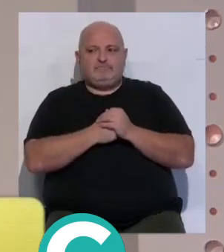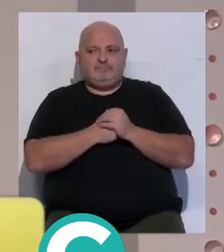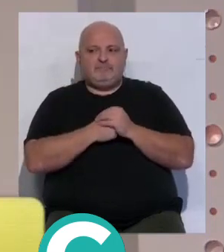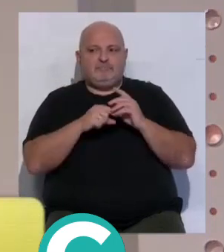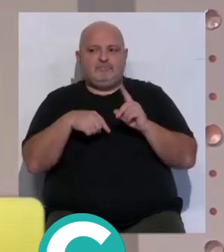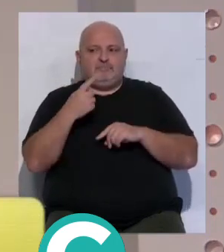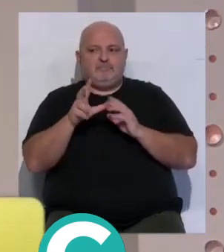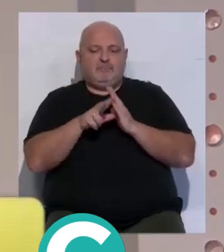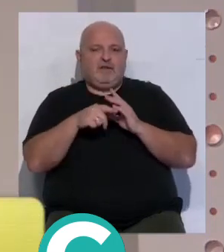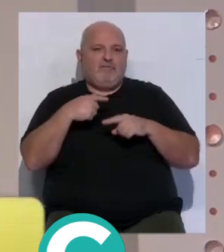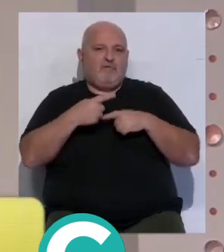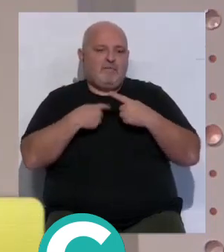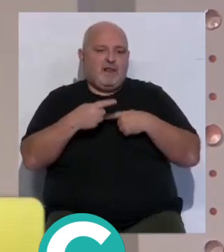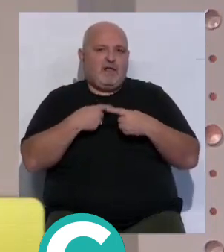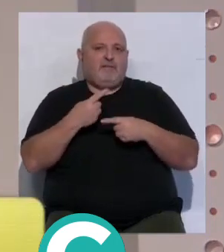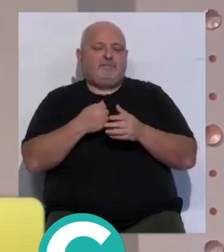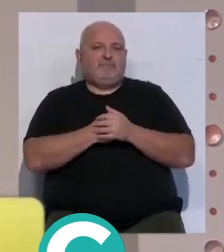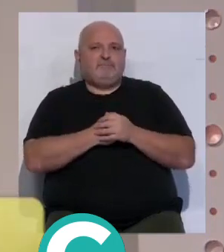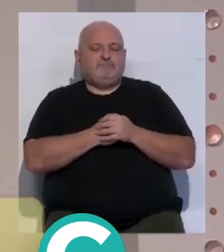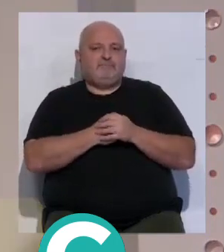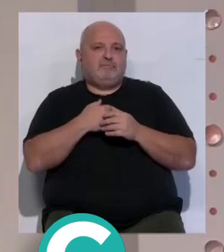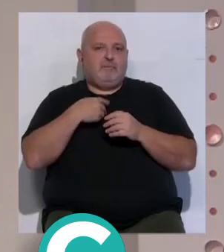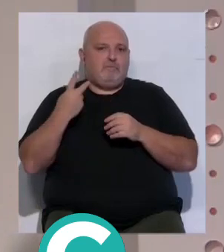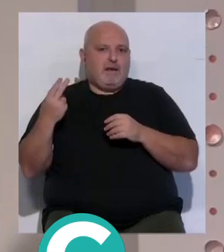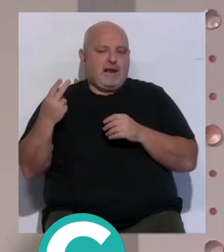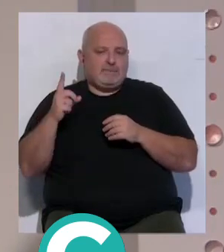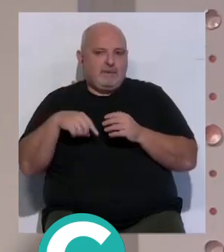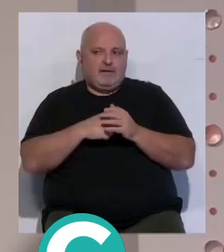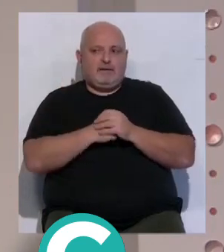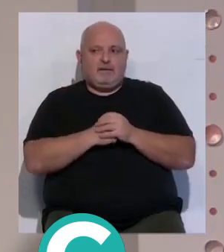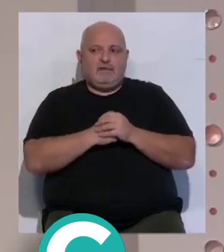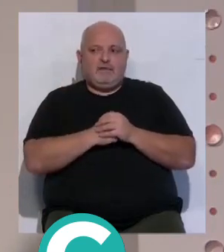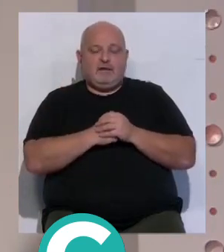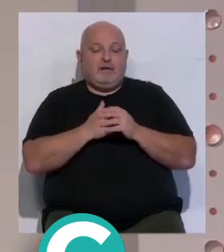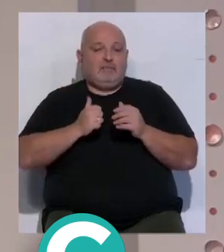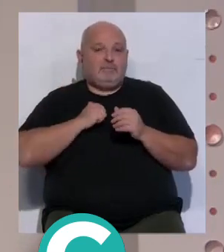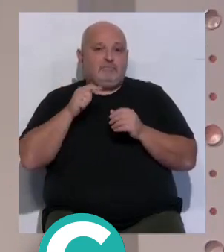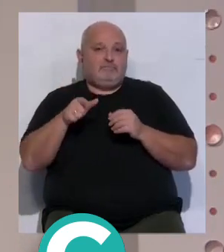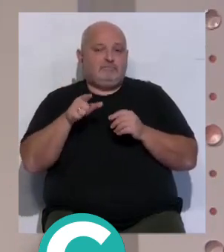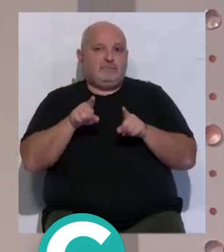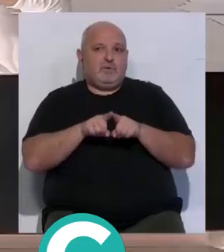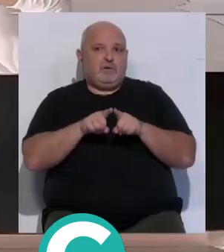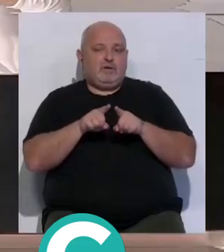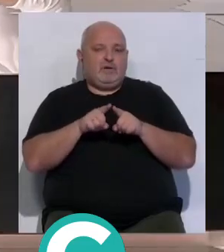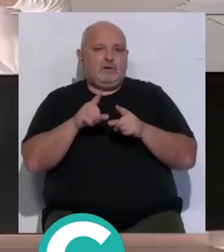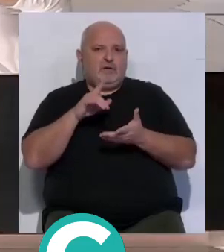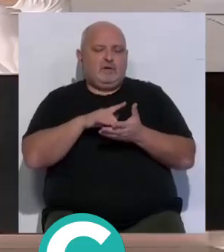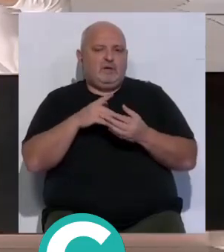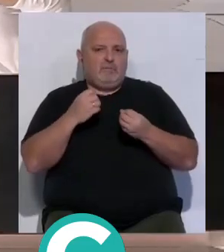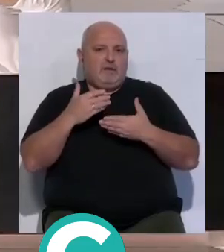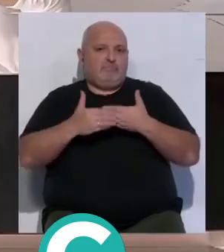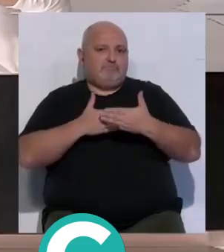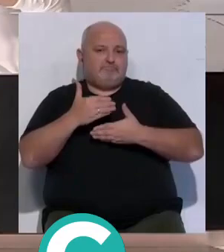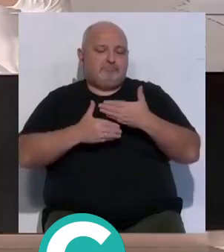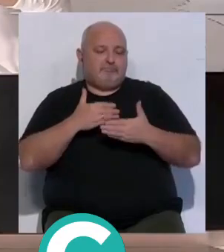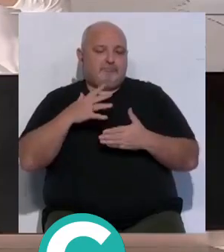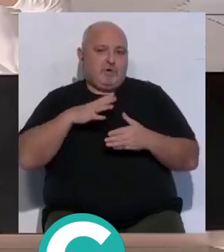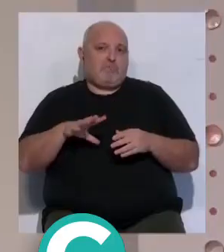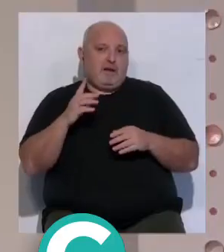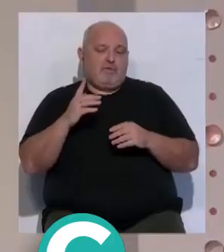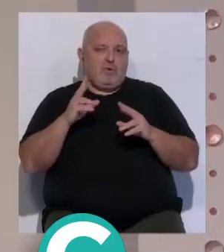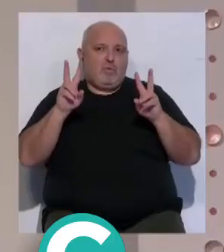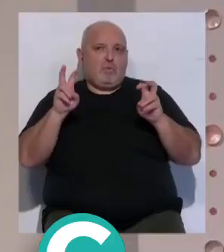la familia mi pareja bueno afortunadamente lo pasamos bien como como un proceso gripal